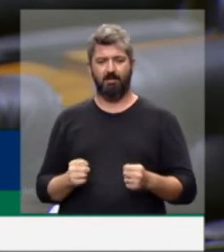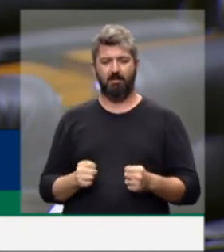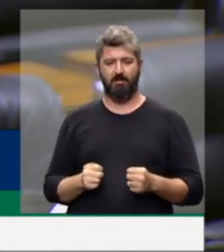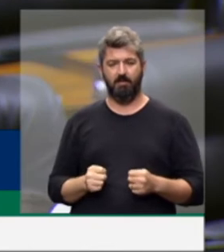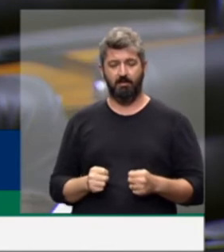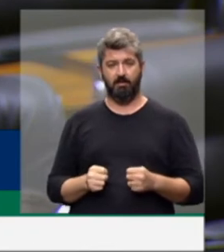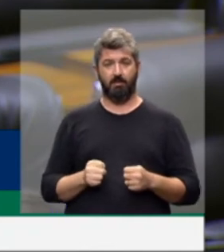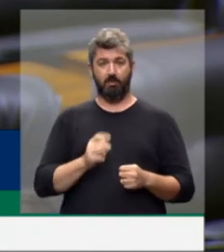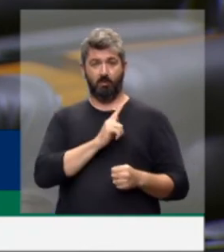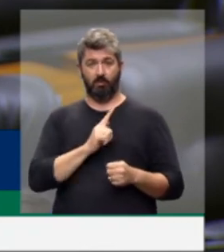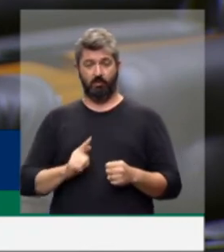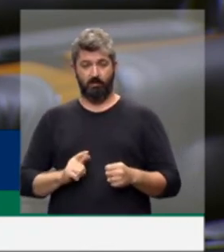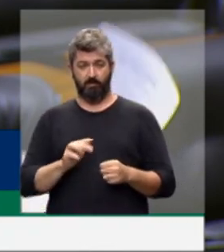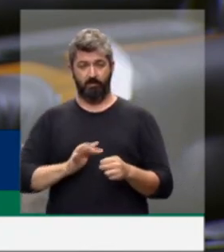PERMITE A TRANSFERÊNCIA DE